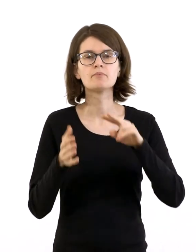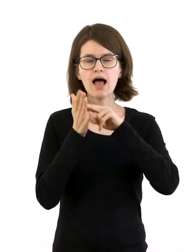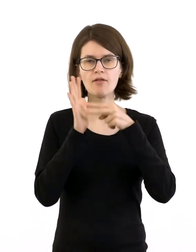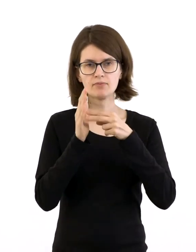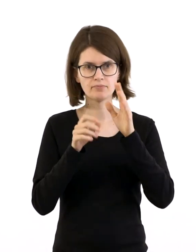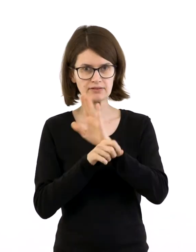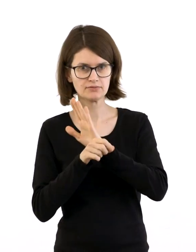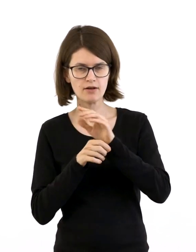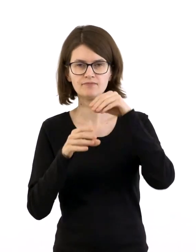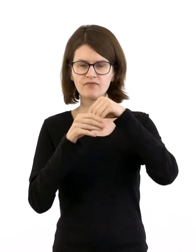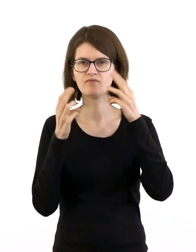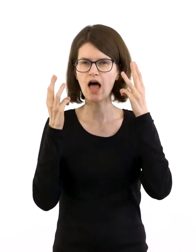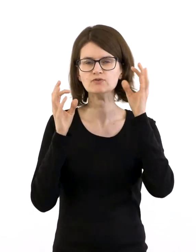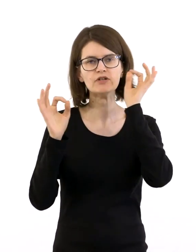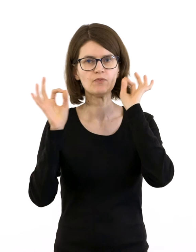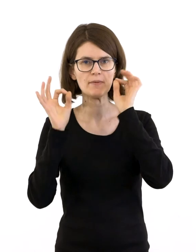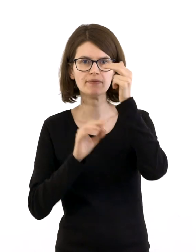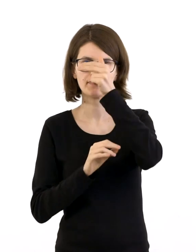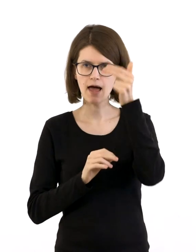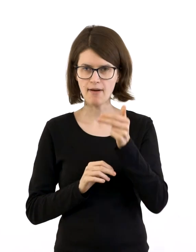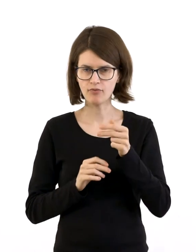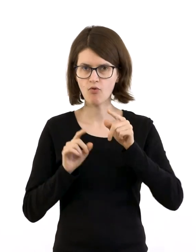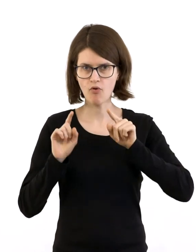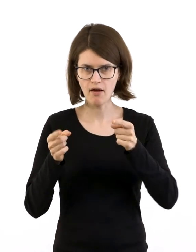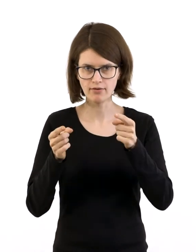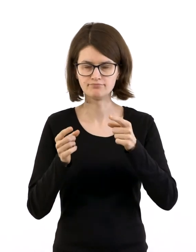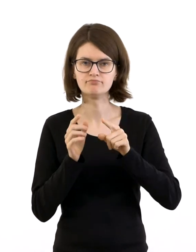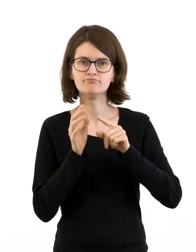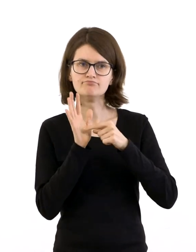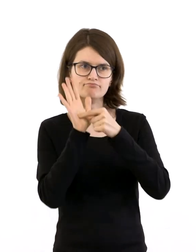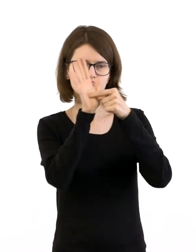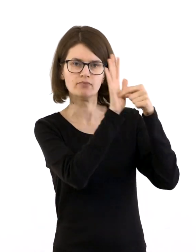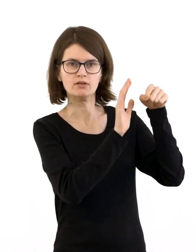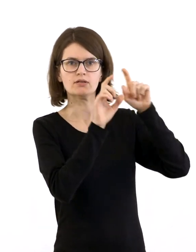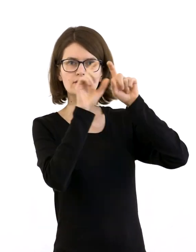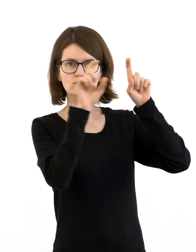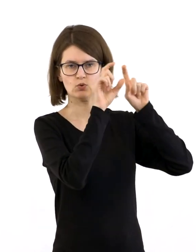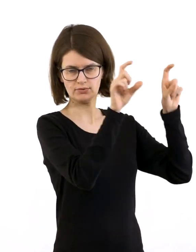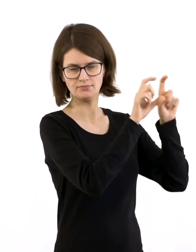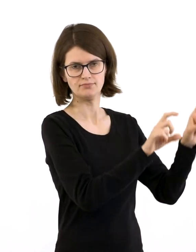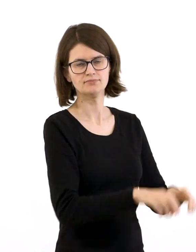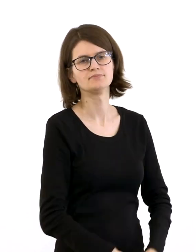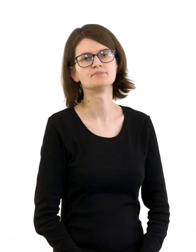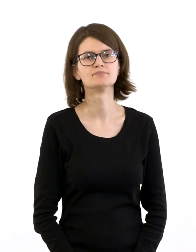Dla wszystkich tych podmiotów informacje zawarte w biznesplanie są niezmiernie ważne, gdyż stanowią główne źródło wiedzy o organizacji.